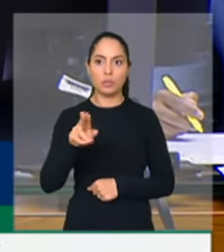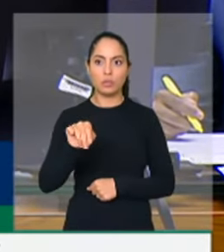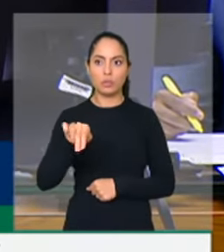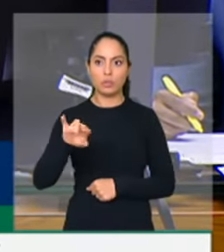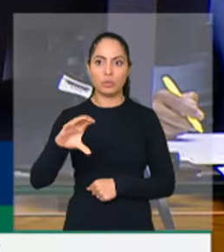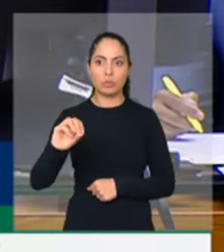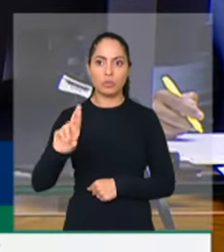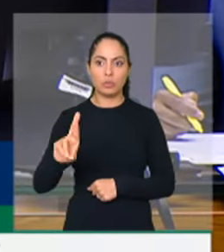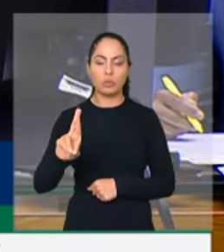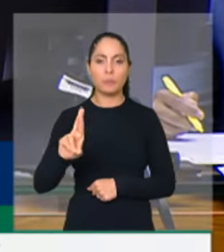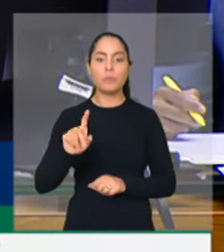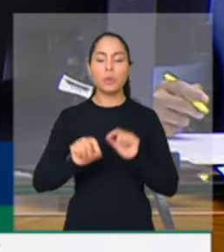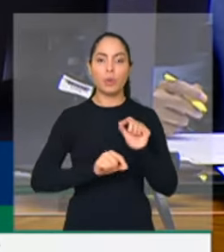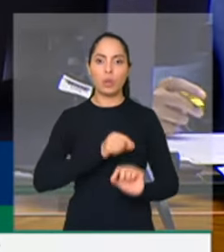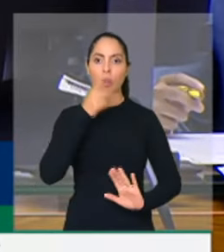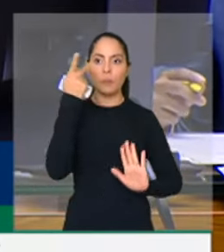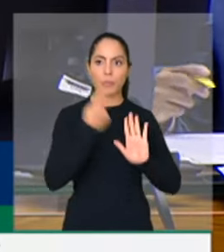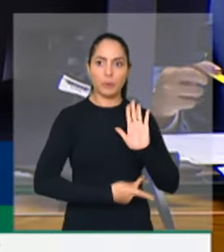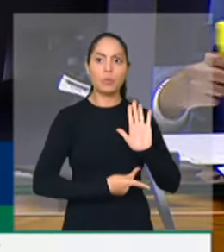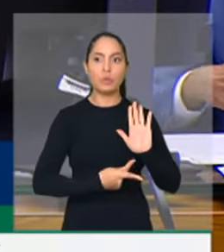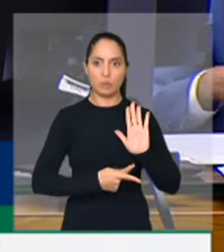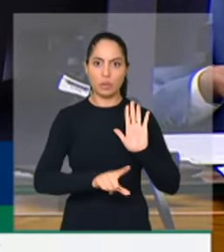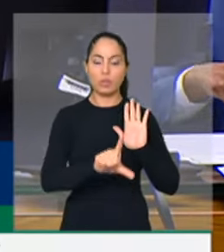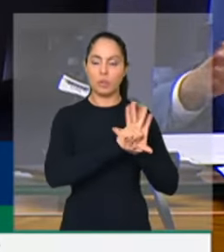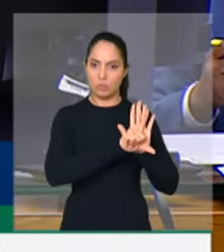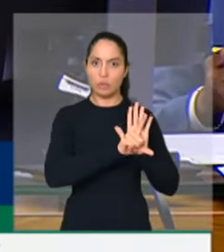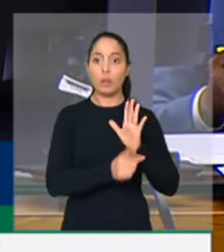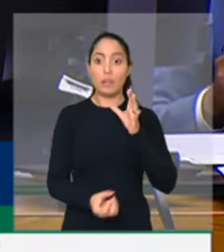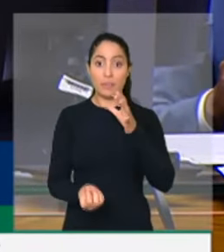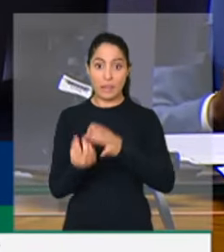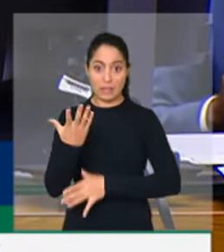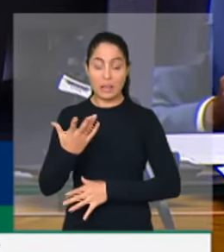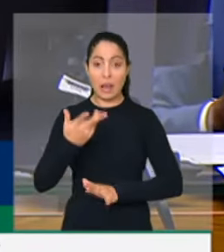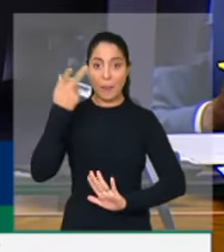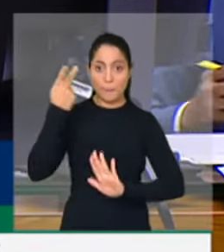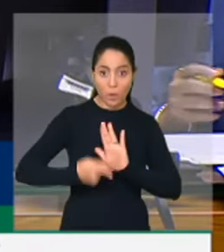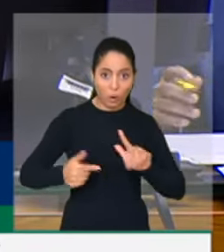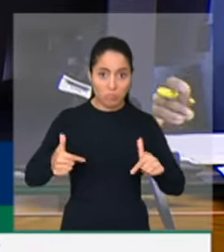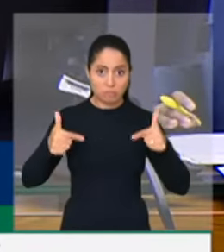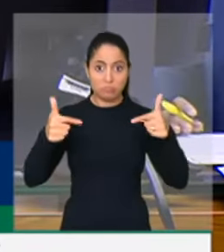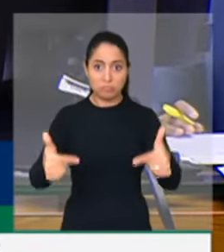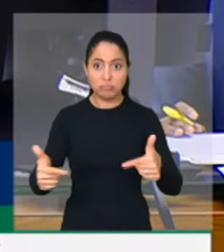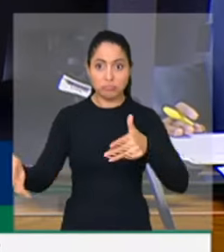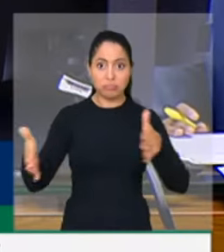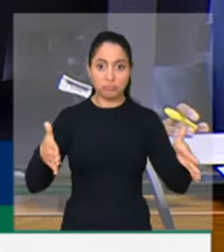DE SAÚDE PÚBLICA DECORRENTE DA PANDEMIA DE COVID-19. PENDENTE DE PARECERES DAS COMISSÕES... DE SEGURIDADE SOCIAL E FAMÍLIA DE FINANÇAS